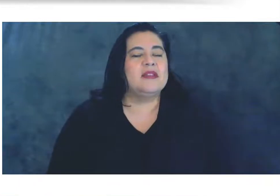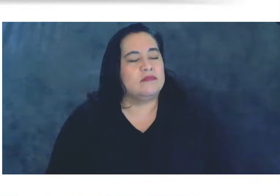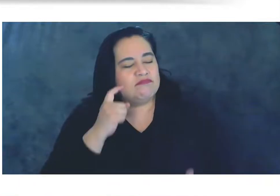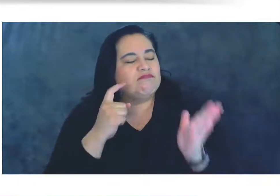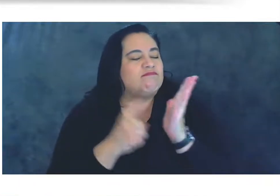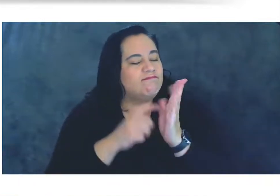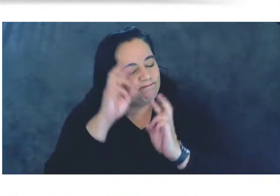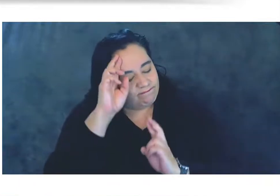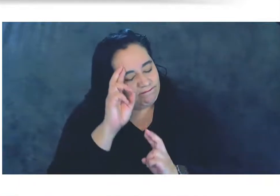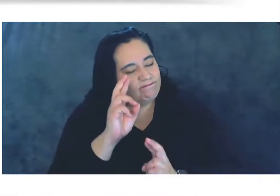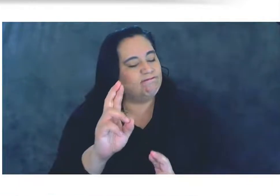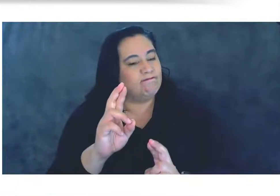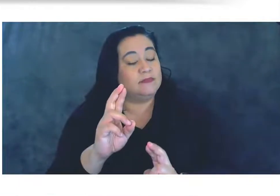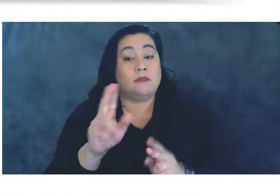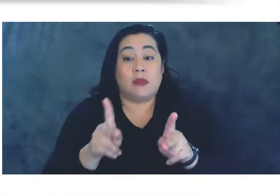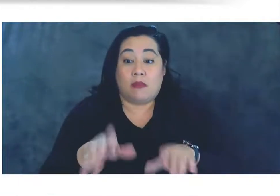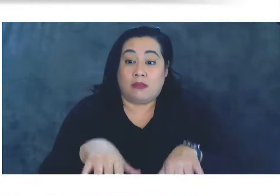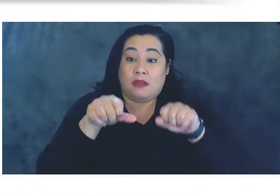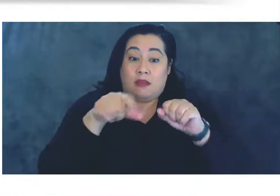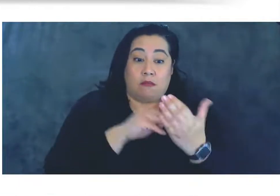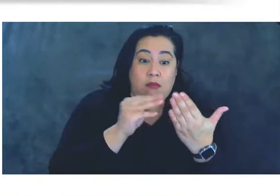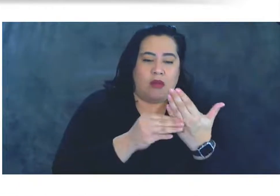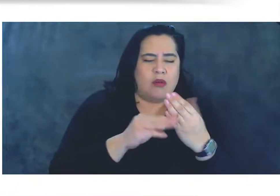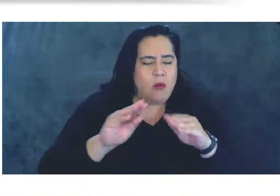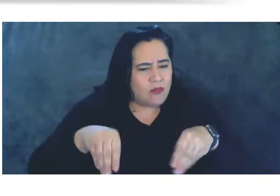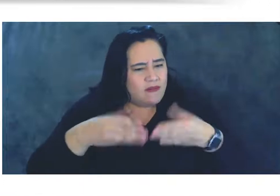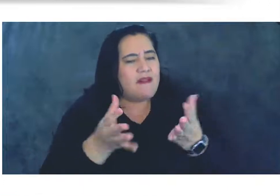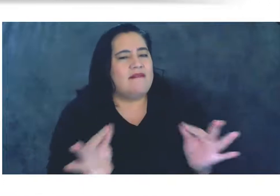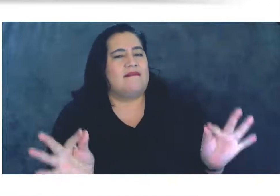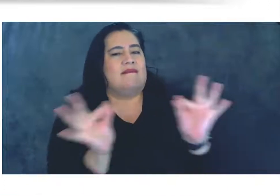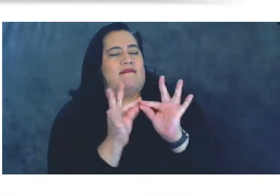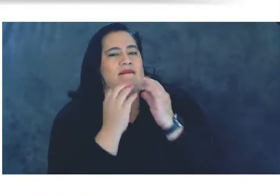Reconocer y respetar que los cursantes aportan valor a la comunidad.